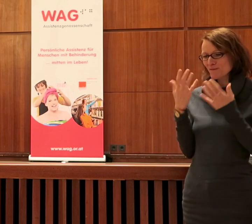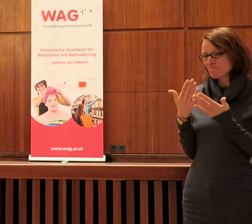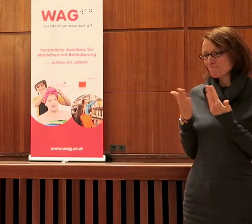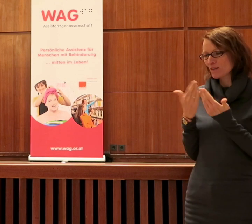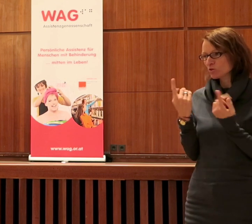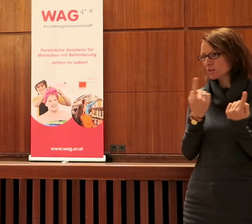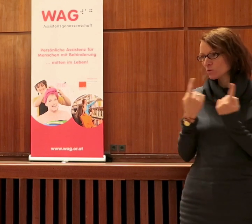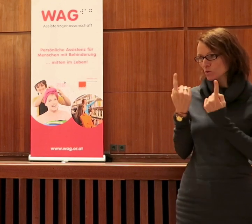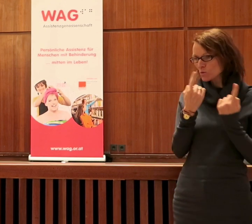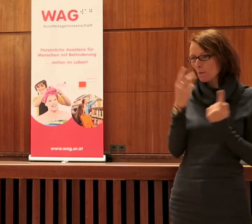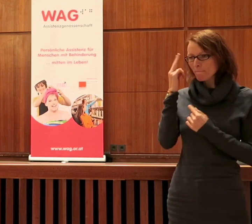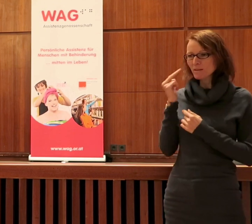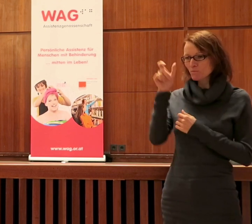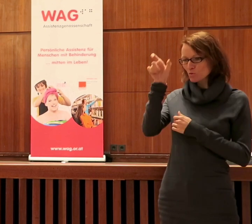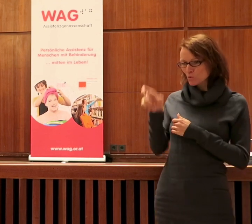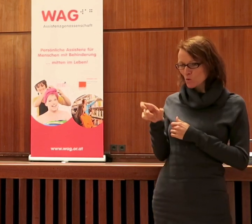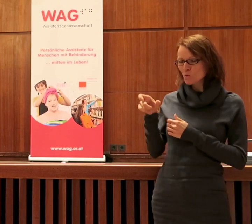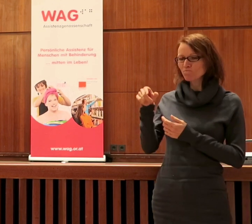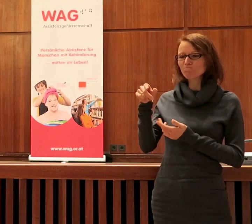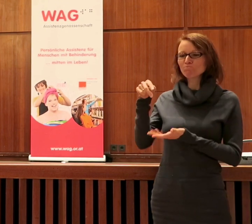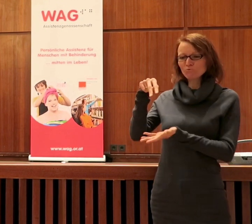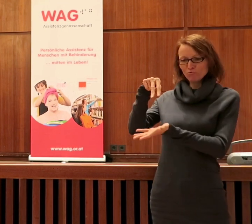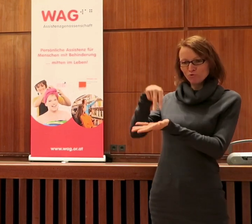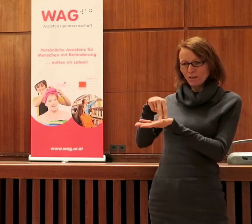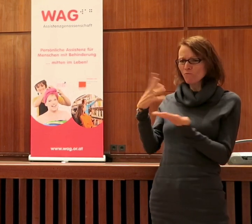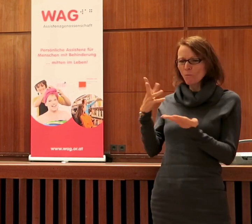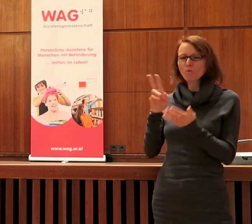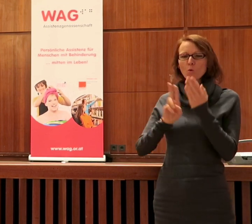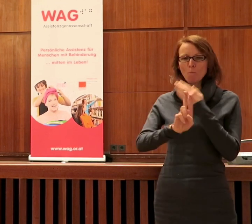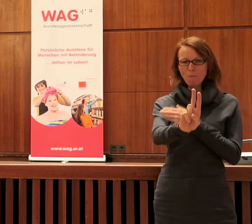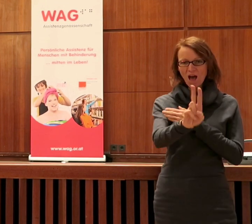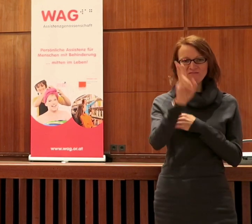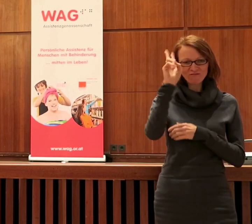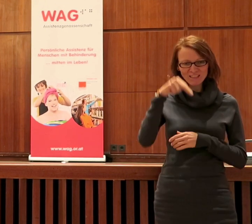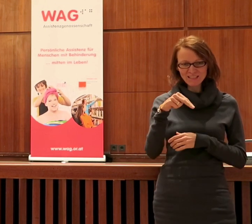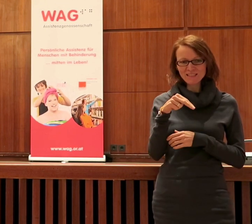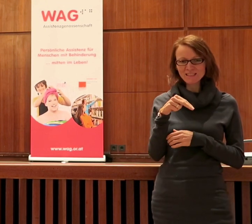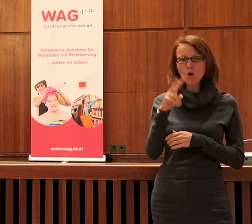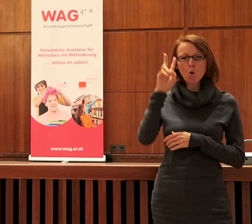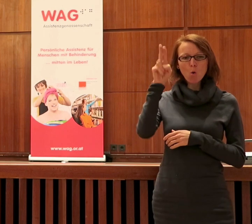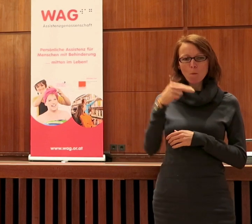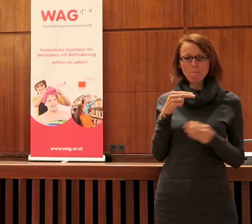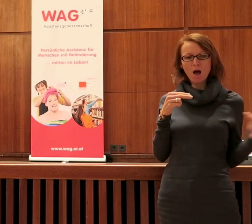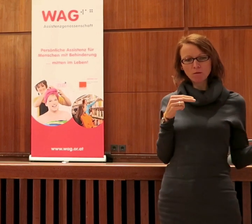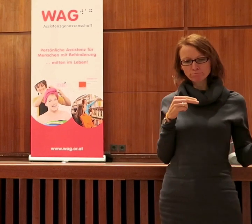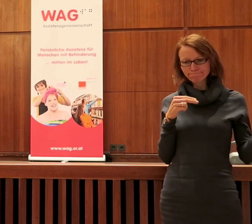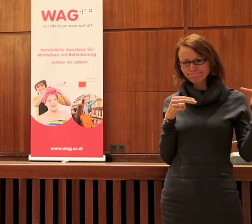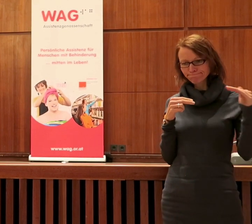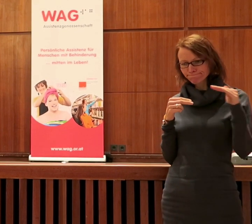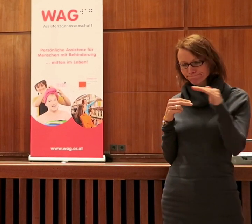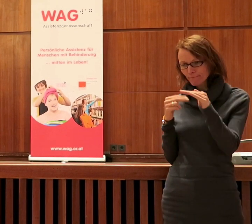Ein Blinder steht bei der U-Bahn in Wien die U-Bahn fährt ein, der Blinde wird von hinten